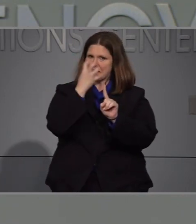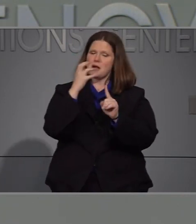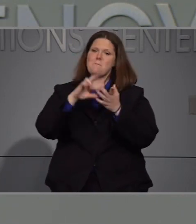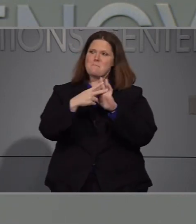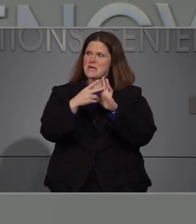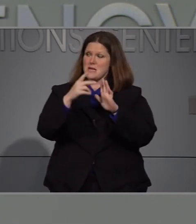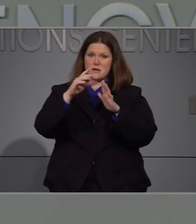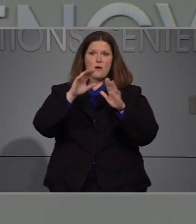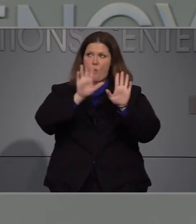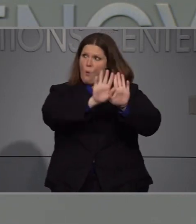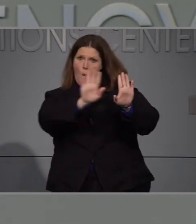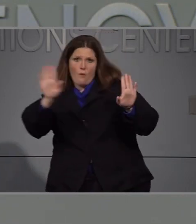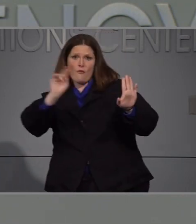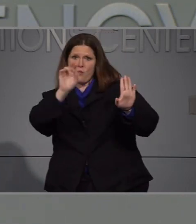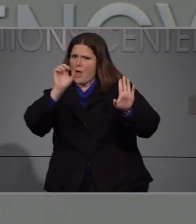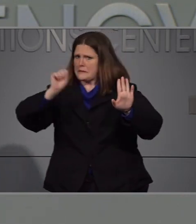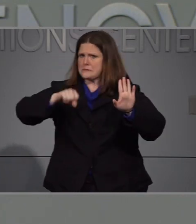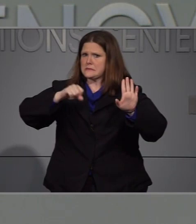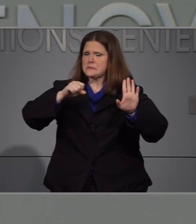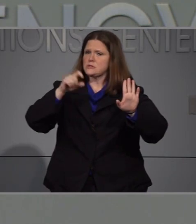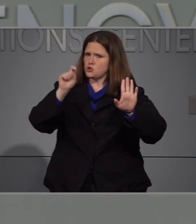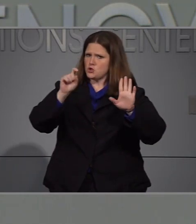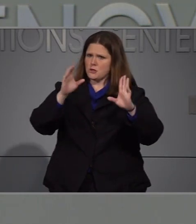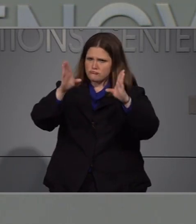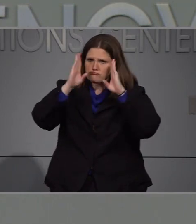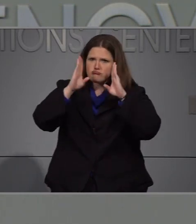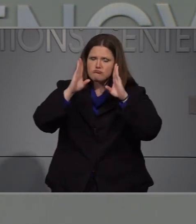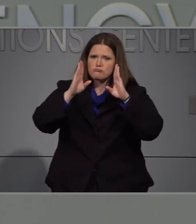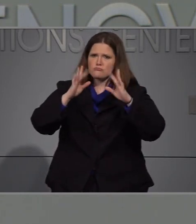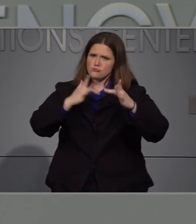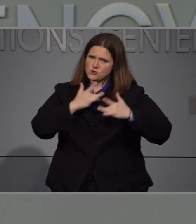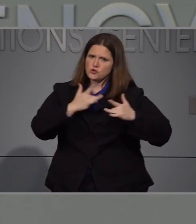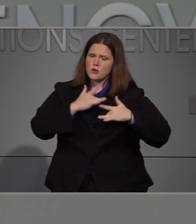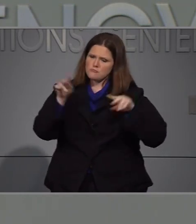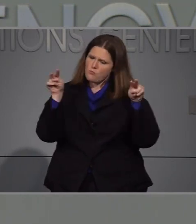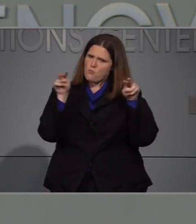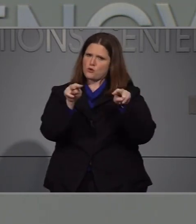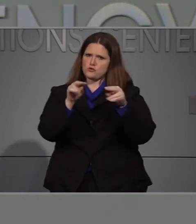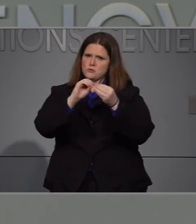partes del Estado son preocupantes, pero queremos mantener estas opciones en la